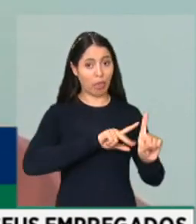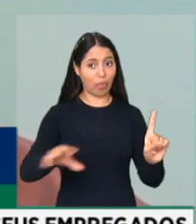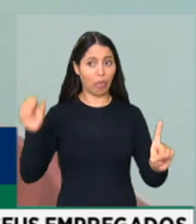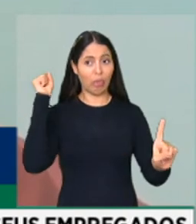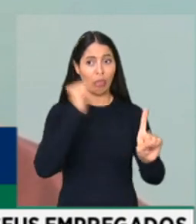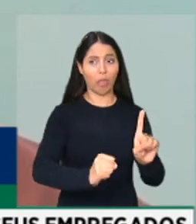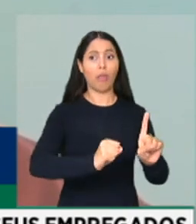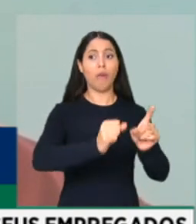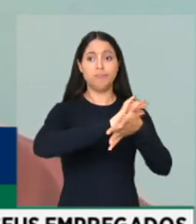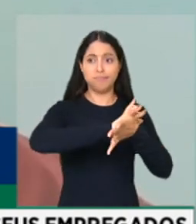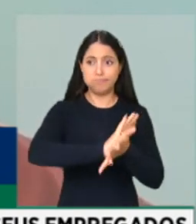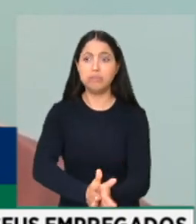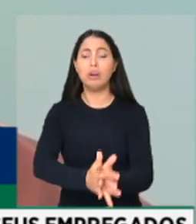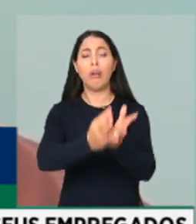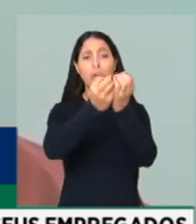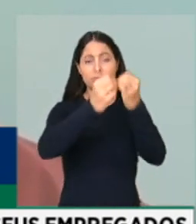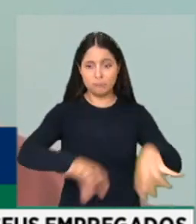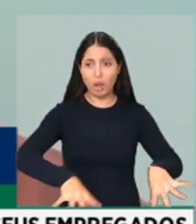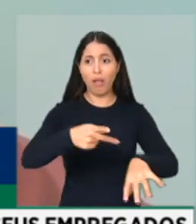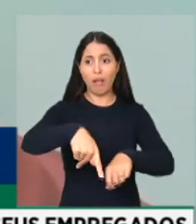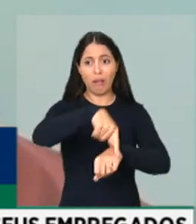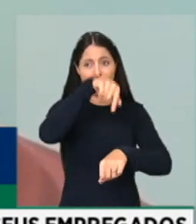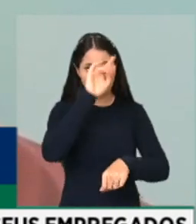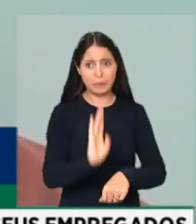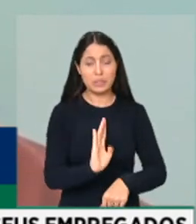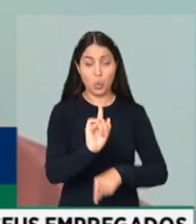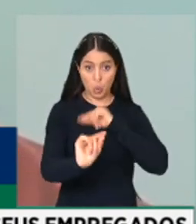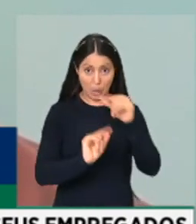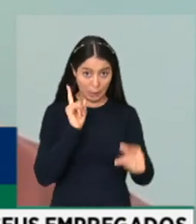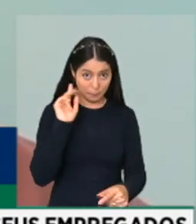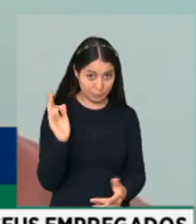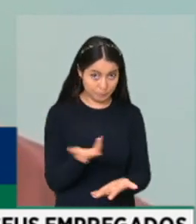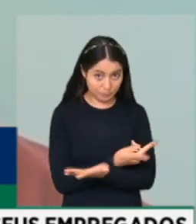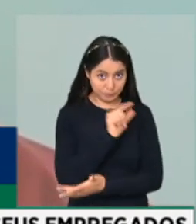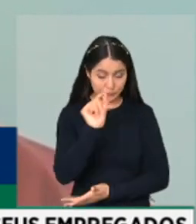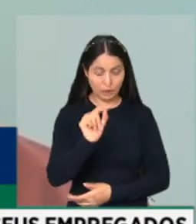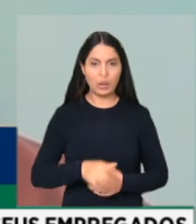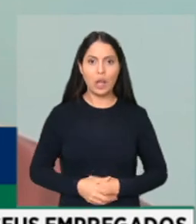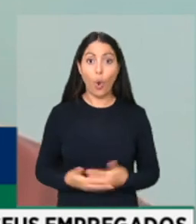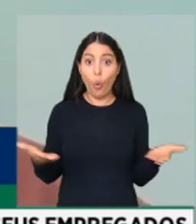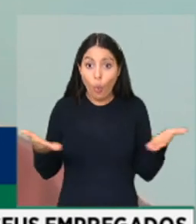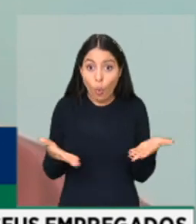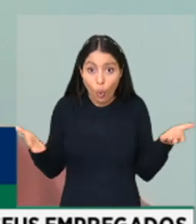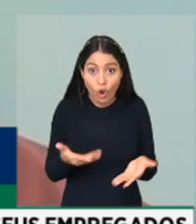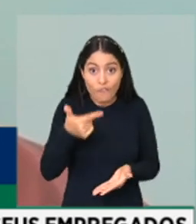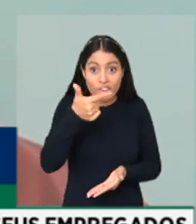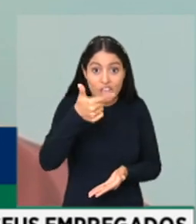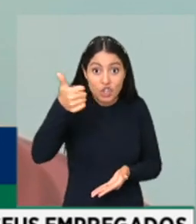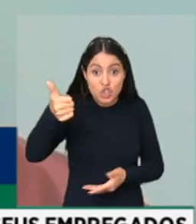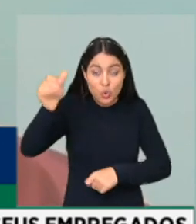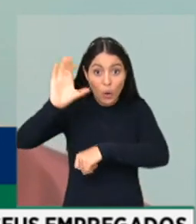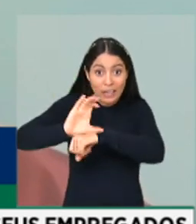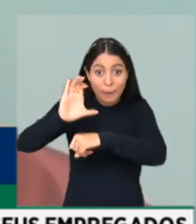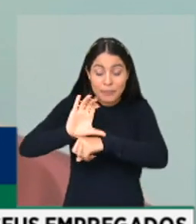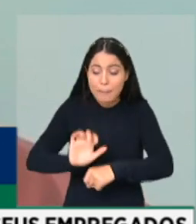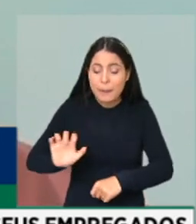PREOCUPAÇÃO COM A TRAGÉDIA, O GENOCÍDIO QUE ACONTECE NO BRASIL. HOJE 21 CAPITAIS ESTÃO COM AS UTIS COMPLETAMENTE LOTADAS. E AQUI